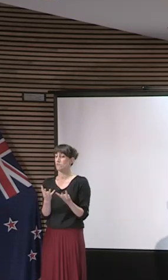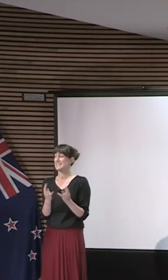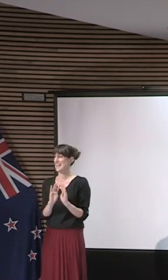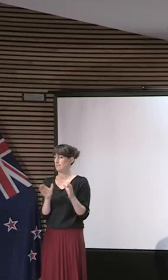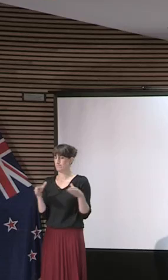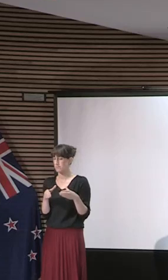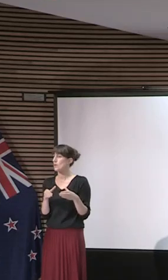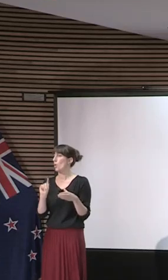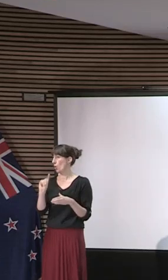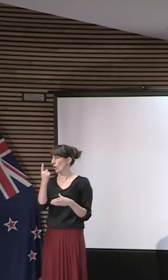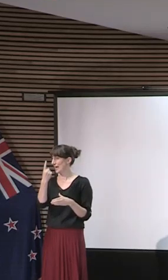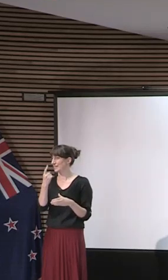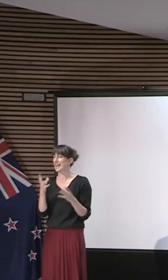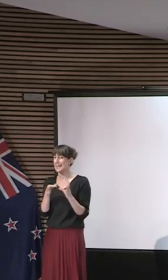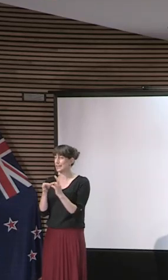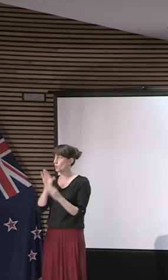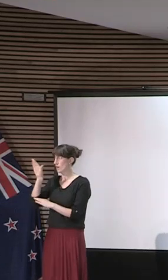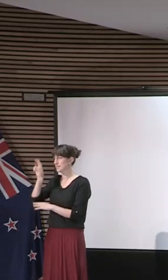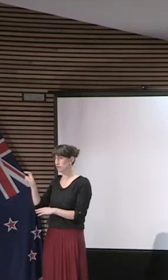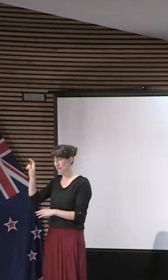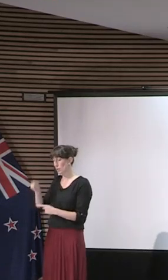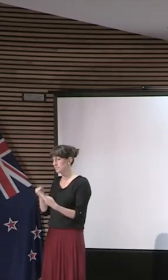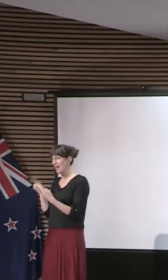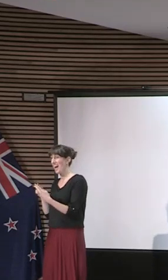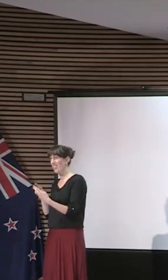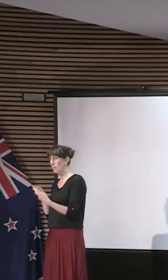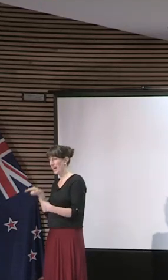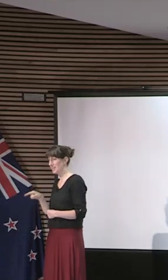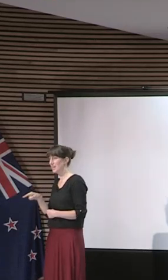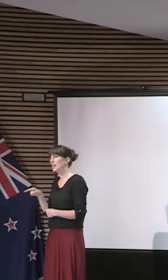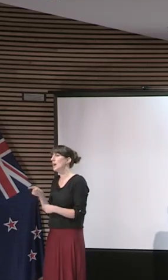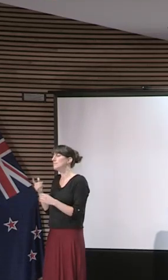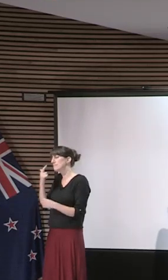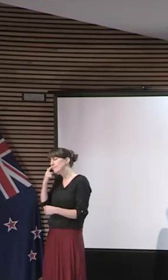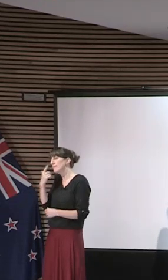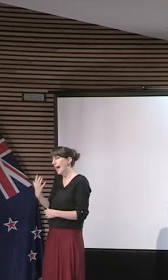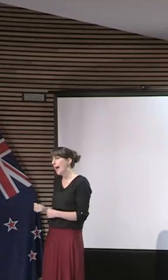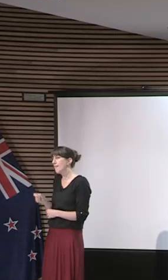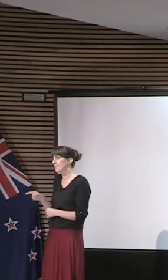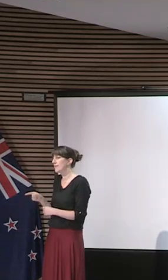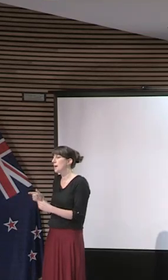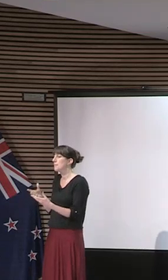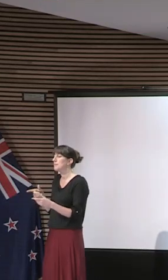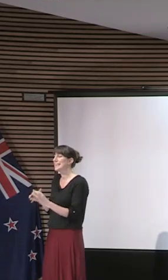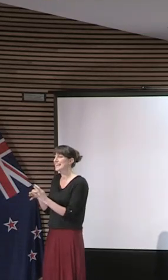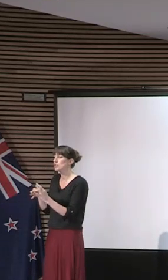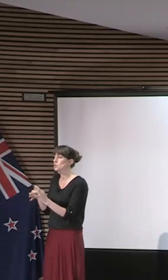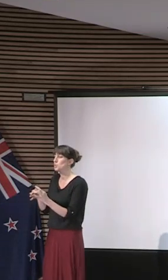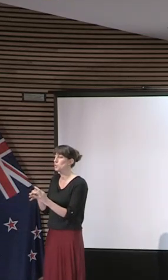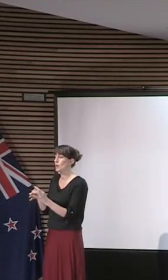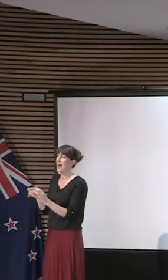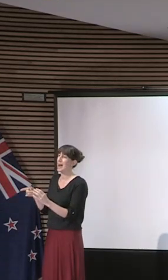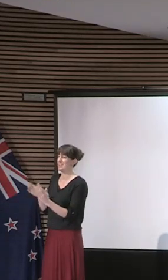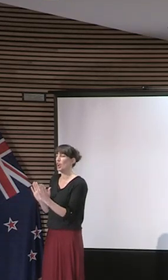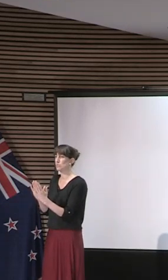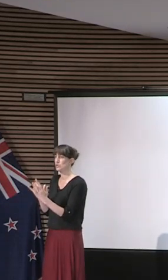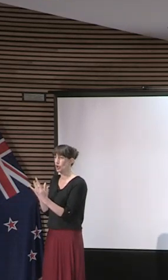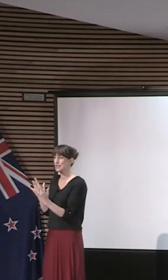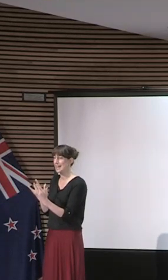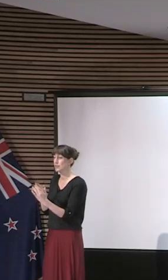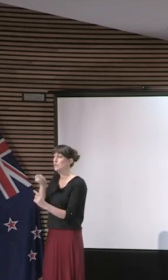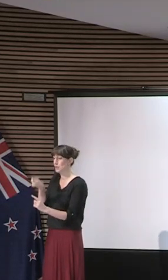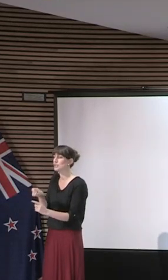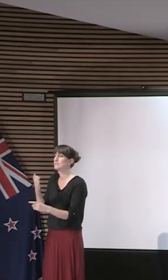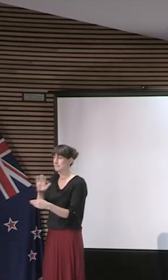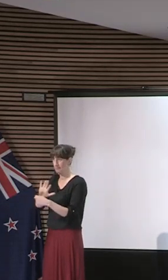Na, i tenei ra, e